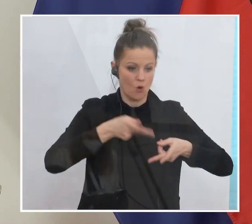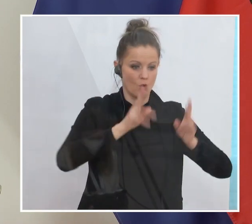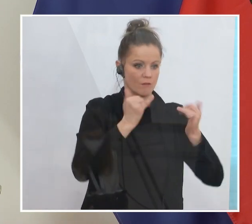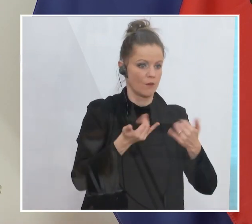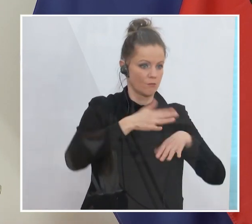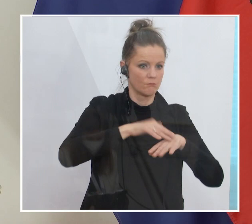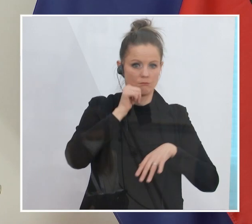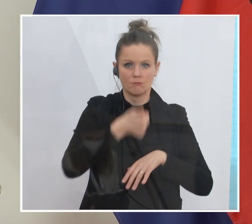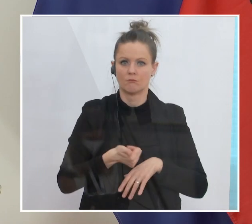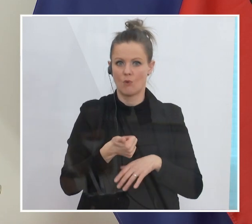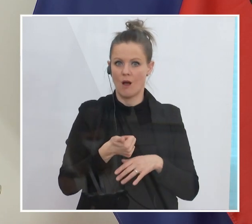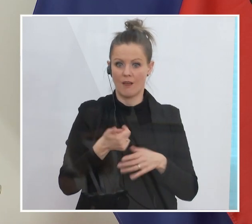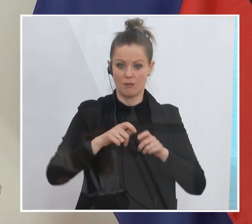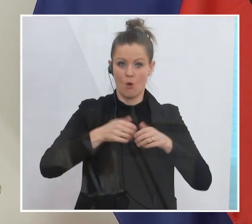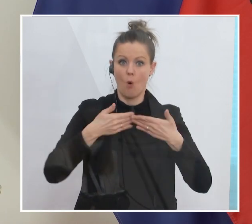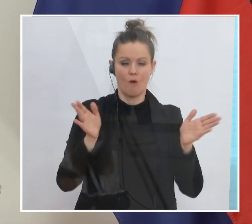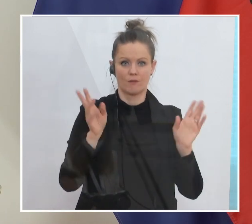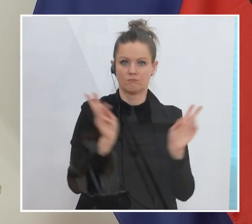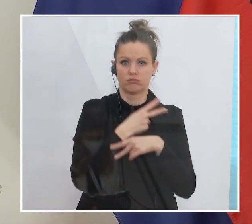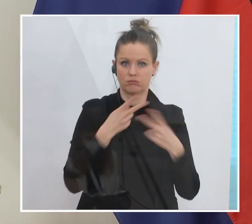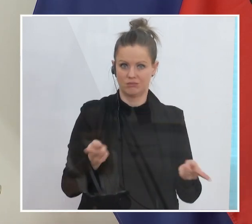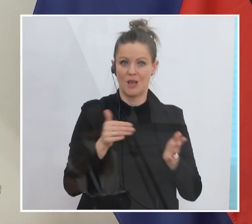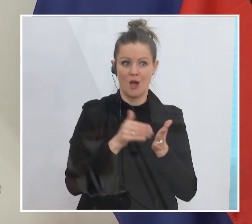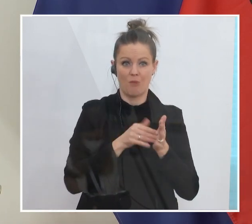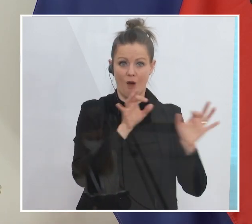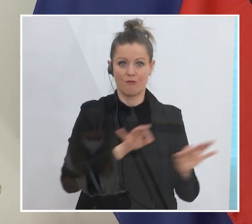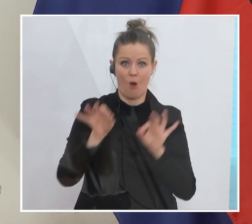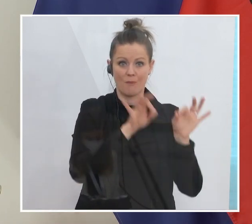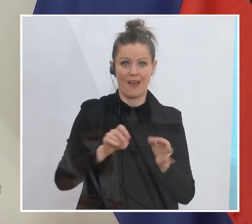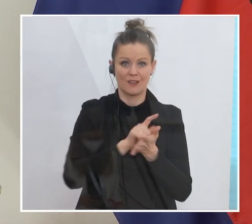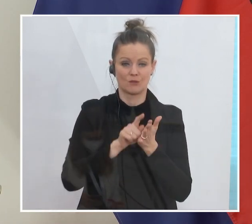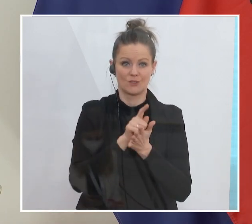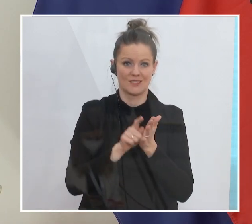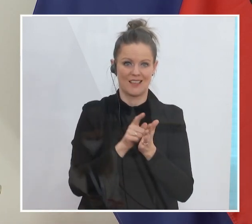Das braucht eine gewisse Vorlaufzeit. Und zumindest diese Art von Planungssicherheit wollen